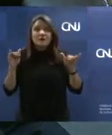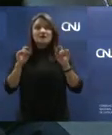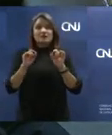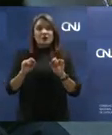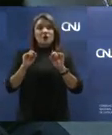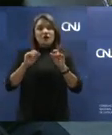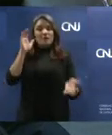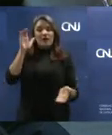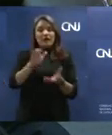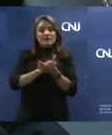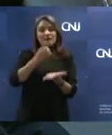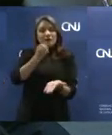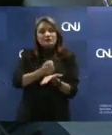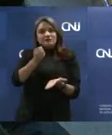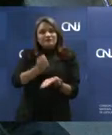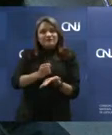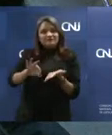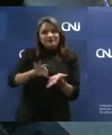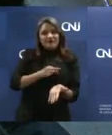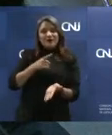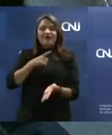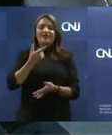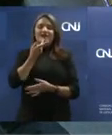Tem a palavra o ministro Luiz Fux,